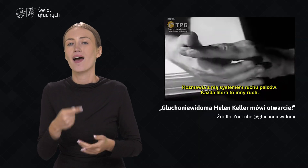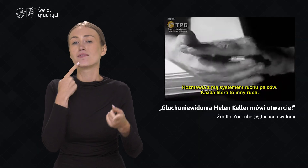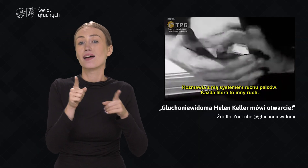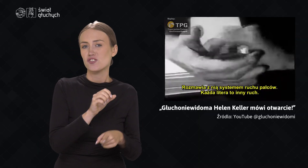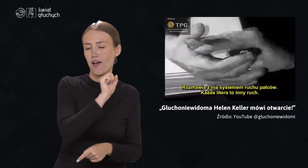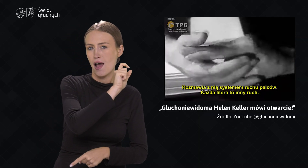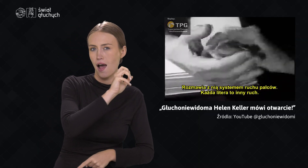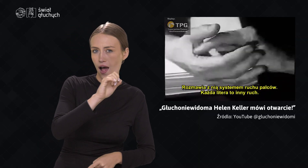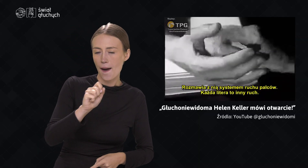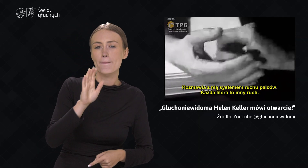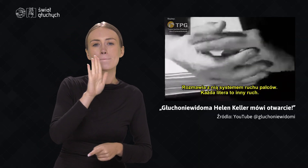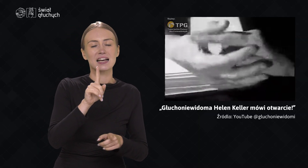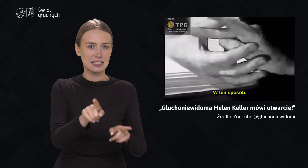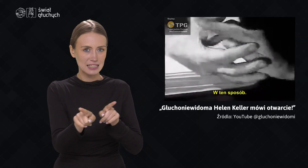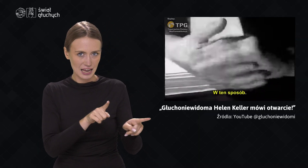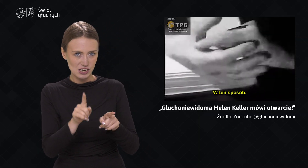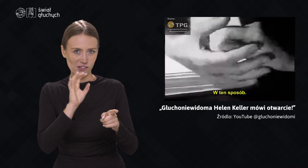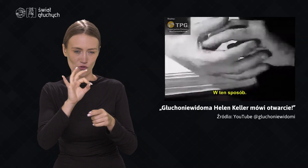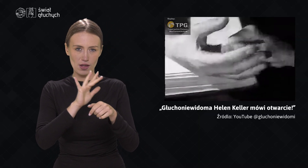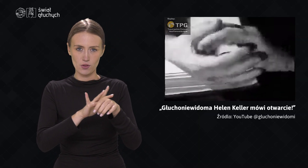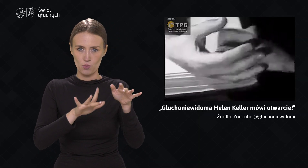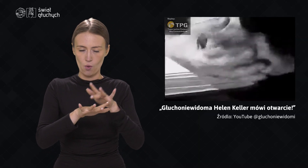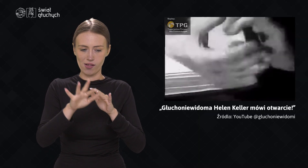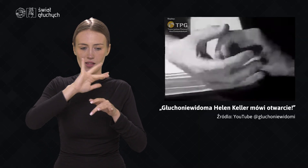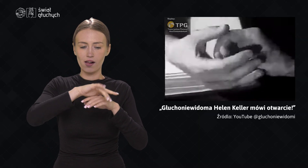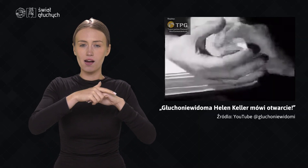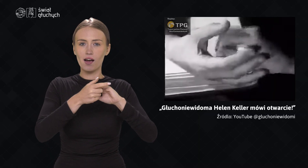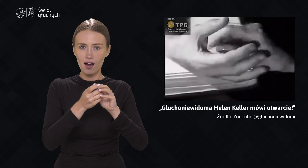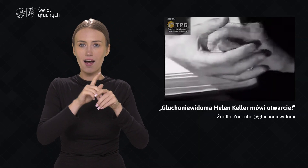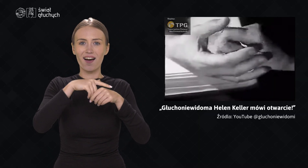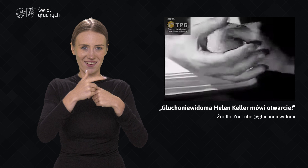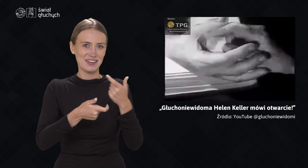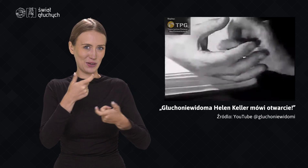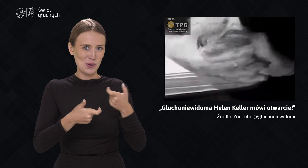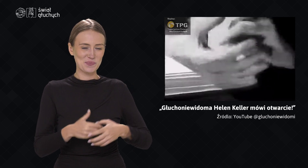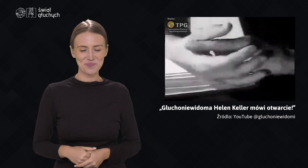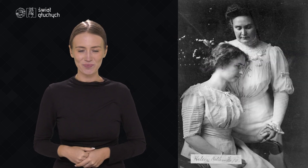w którym każda litera ma określone znaczenie poprzez dotyk dłoni osoby głuchoniewidomej.